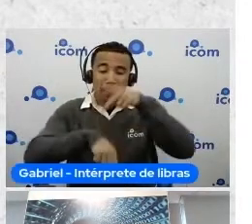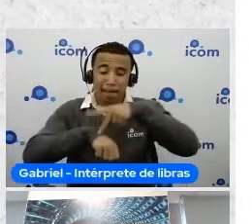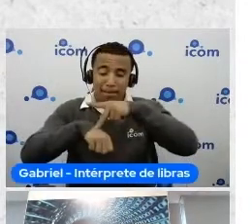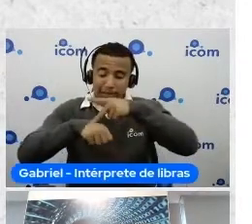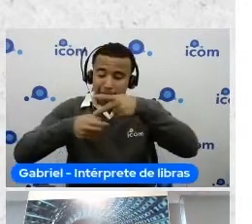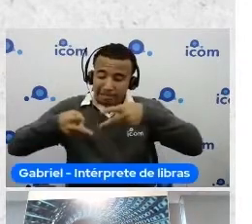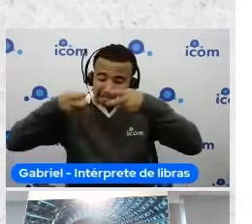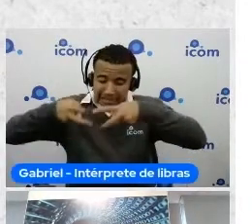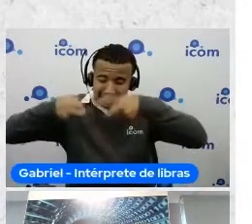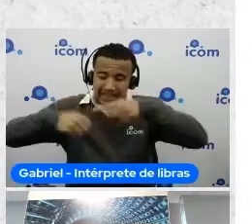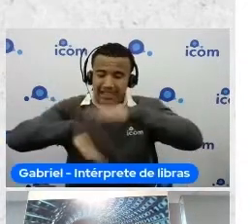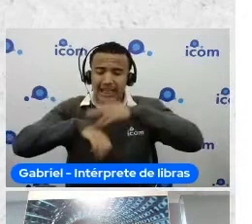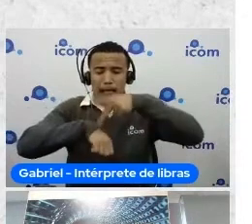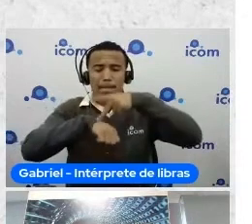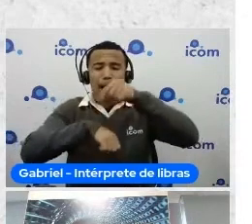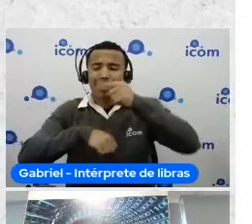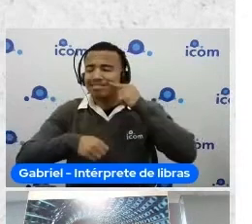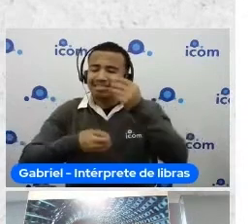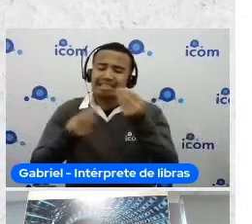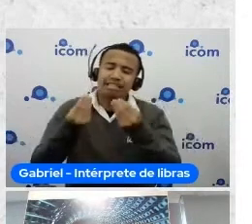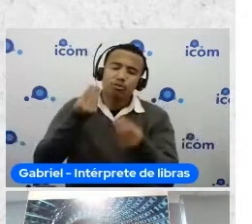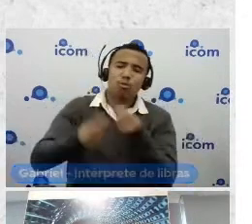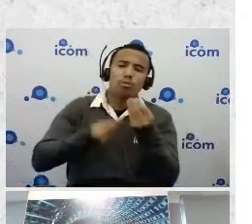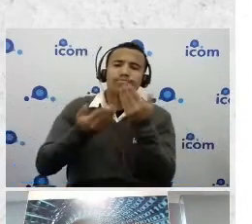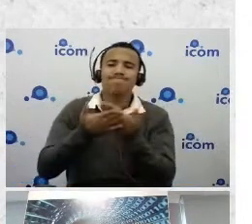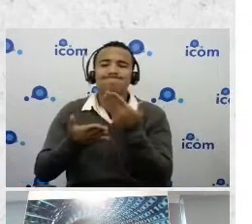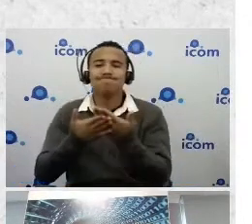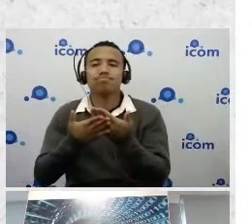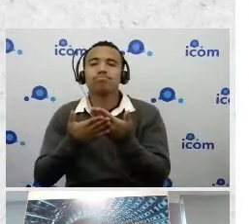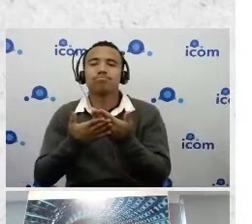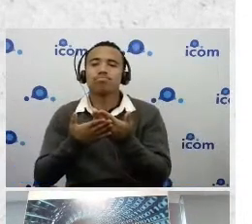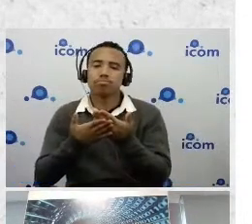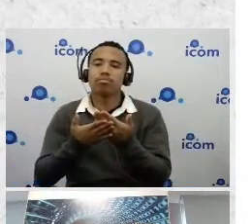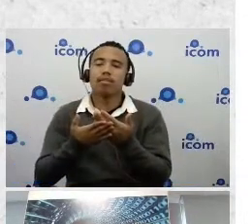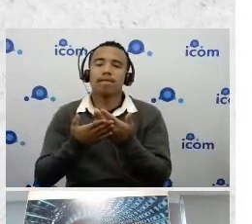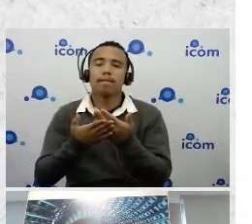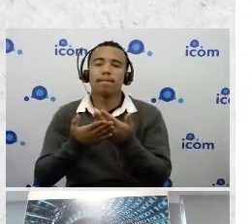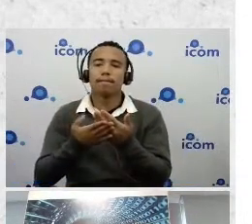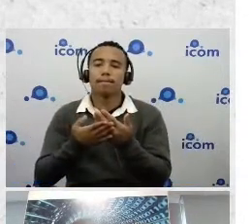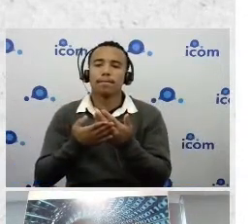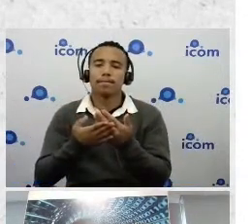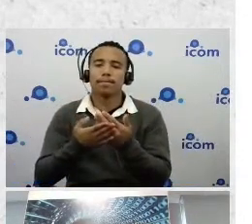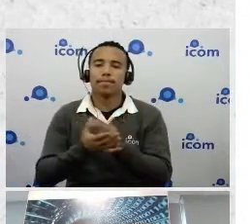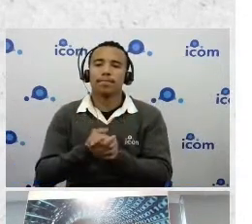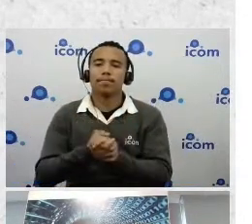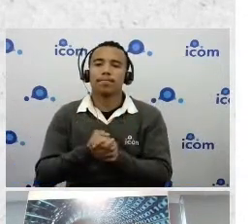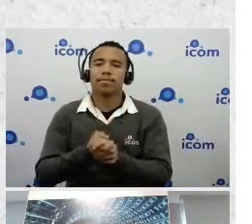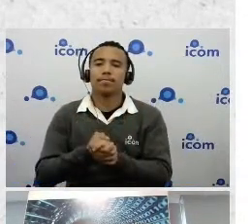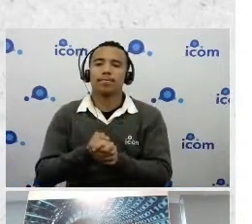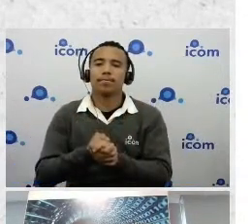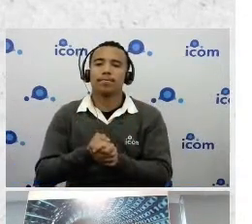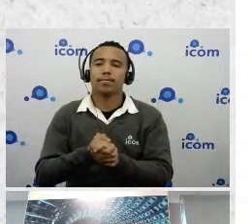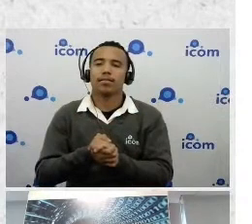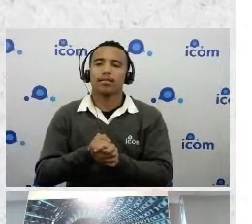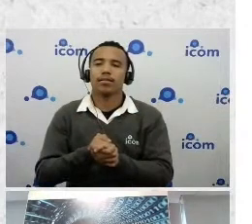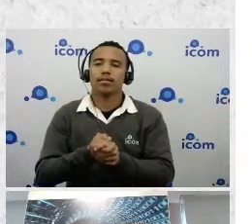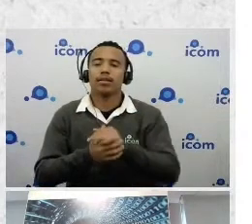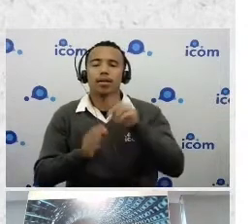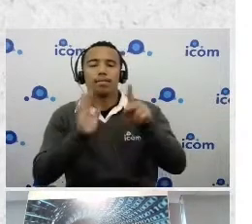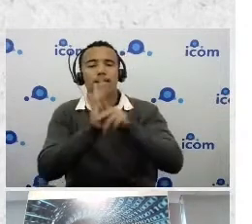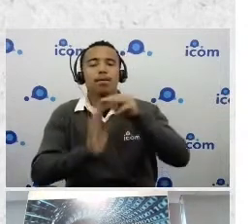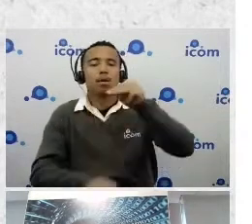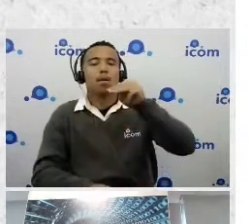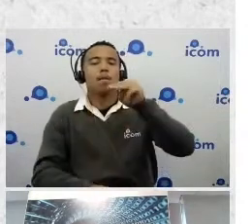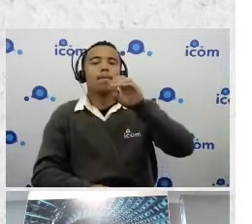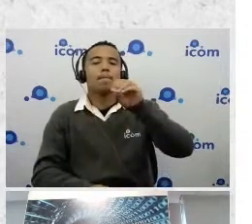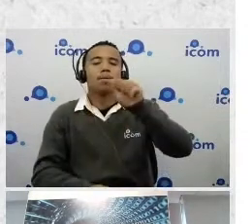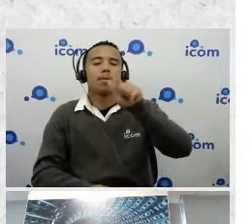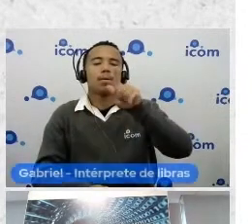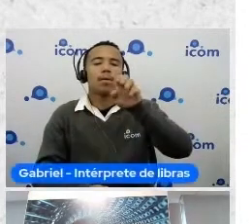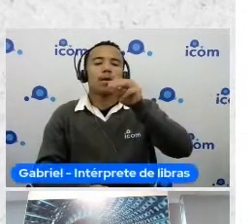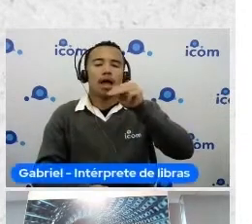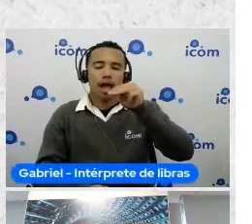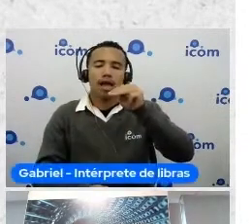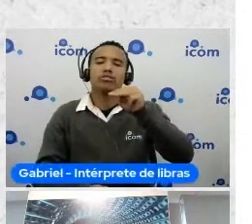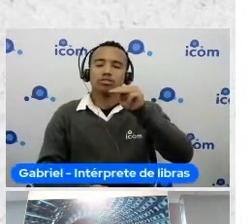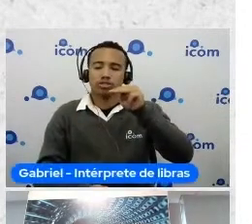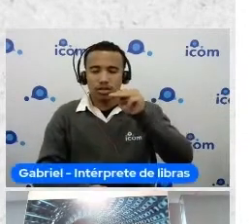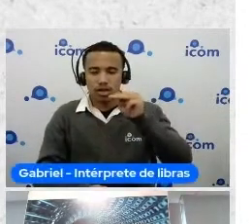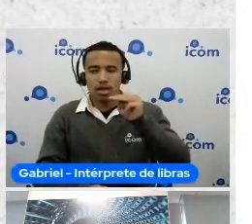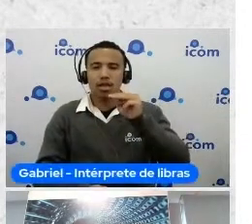seguimos para a parte das prensas de rolos e moagem, com o processo de deslamagem e flotação